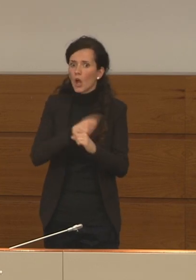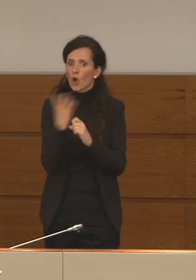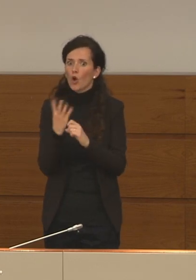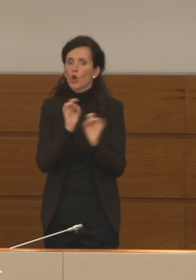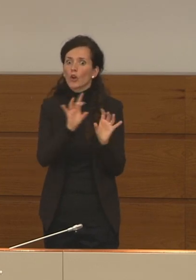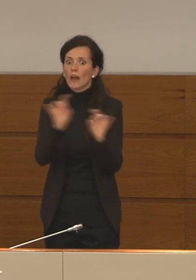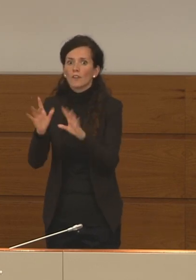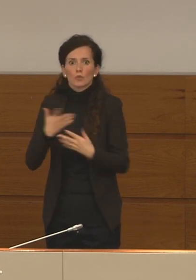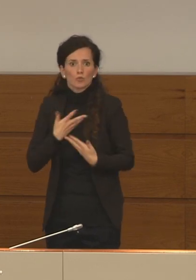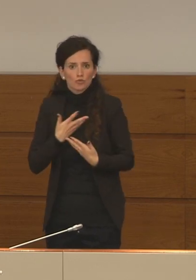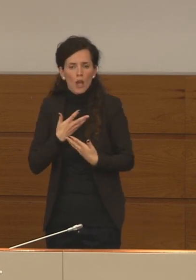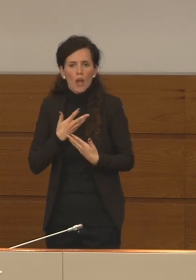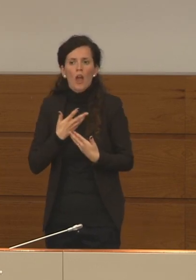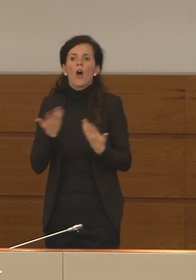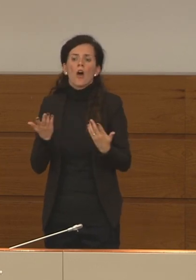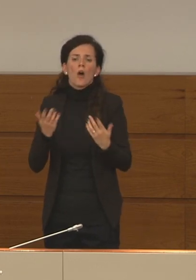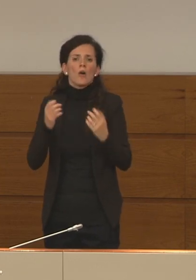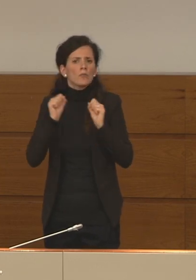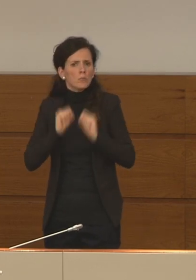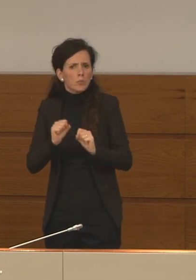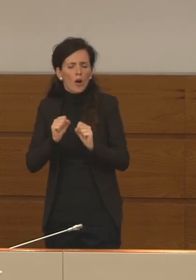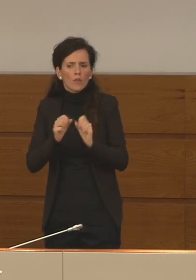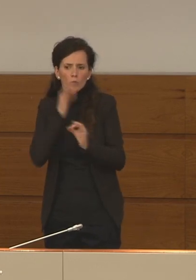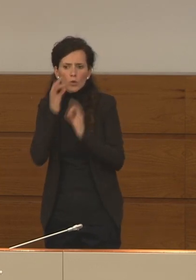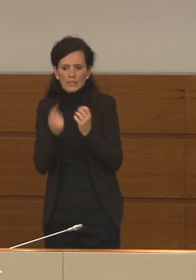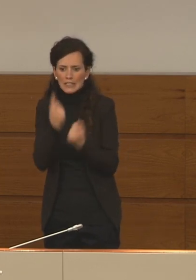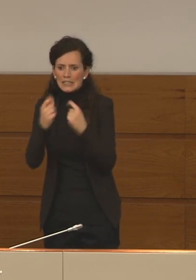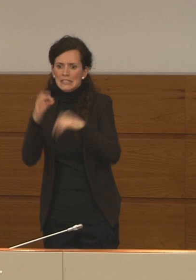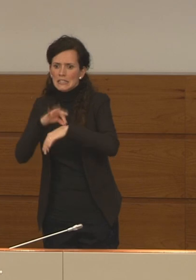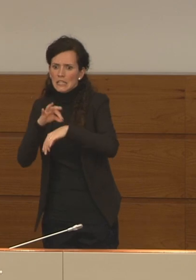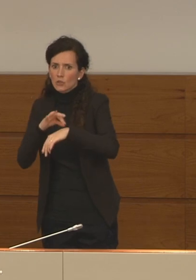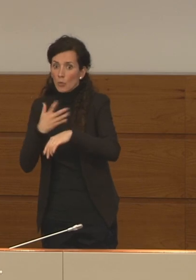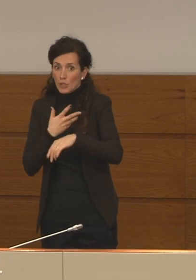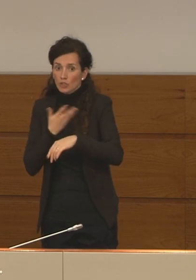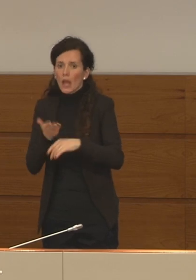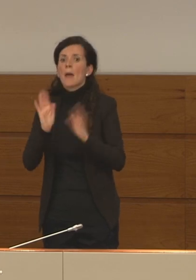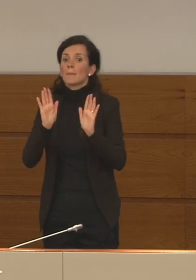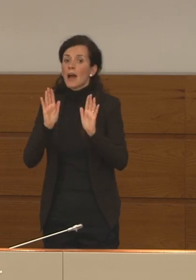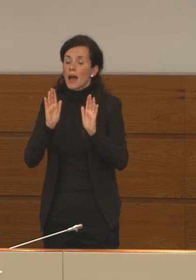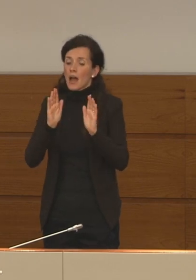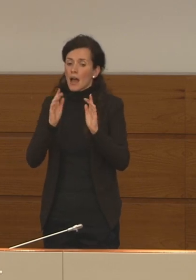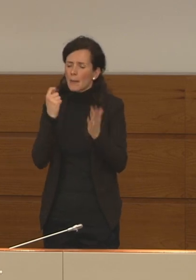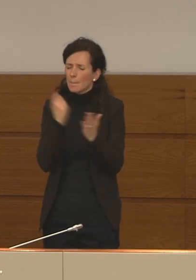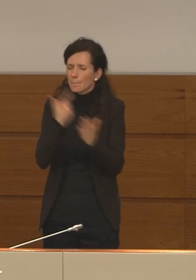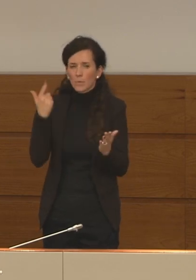sintomatologia ma la cosa più importante proprio per evitare di contrarre eventualmente l'infezione